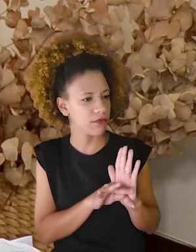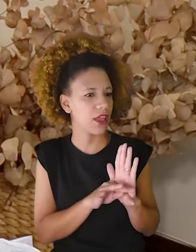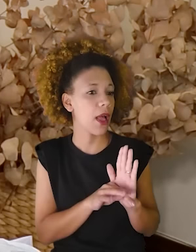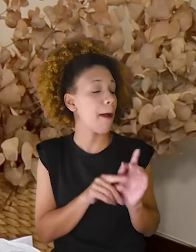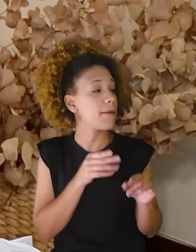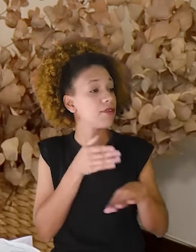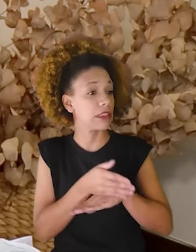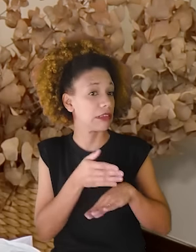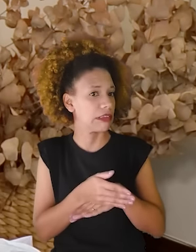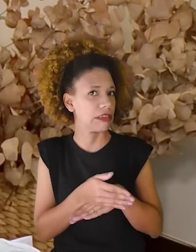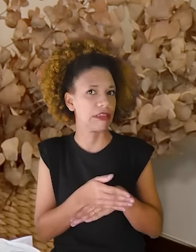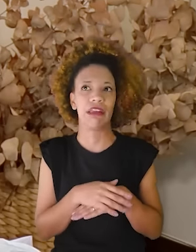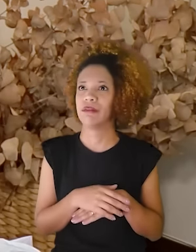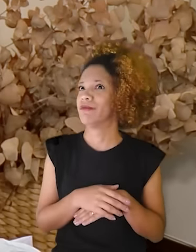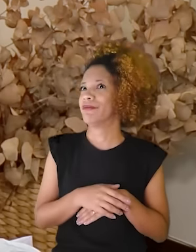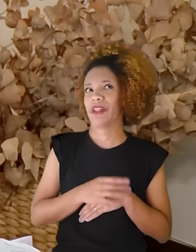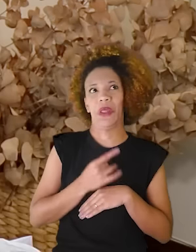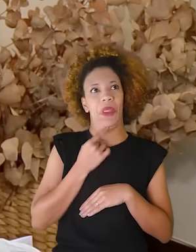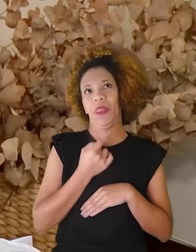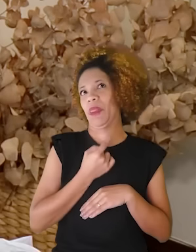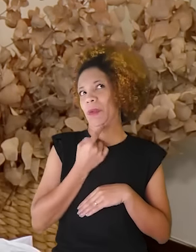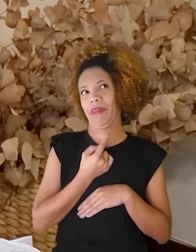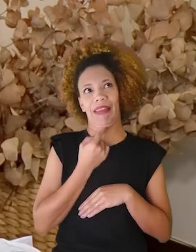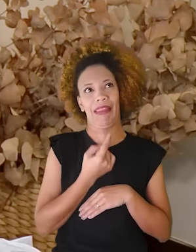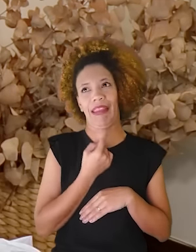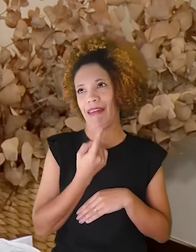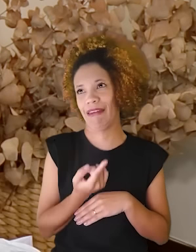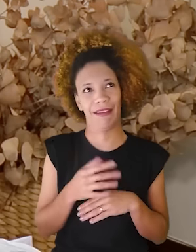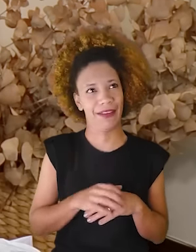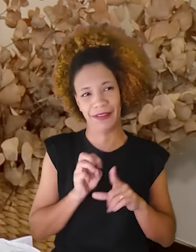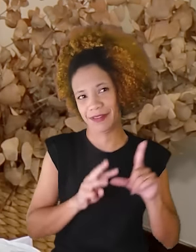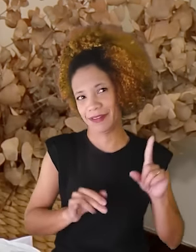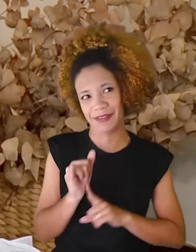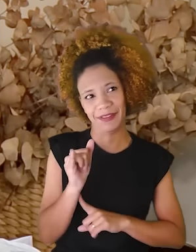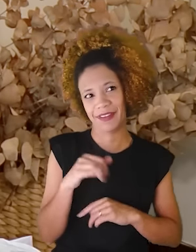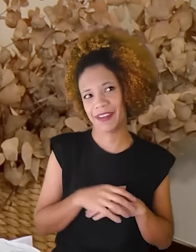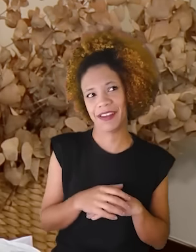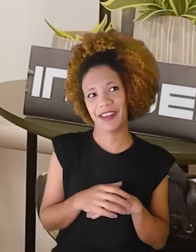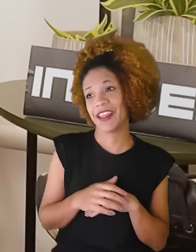para você participar você falou cara não tem condição de eu entrar no vai vai estragar cinco